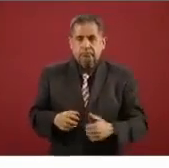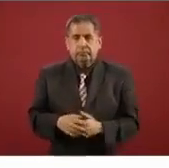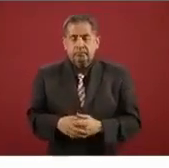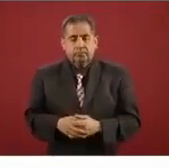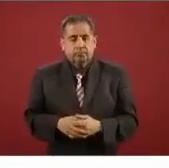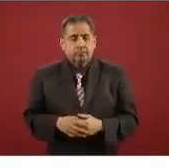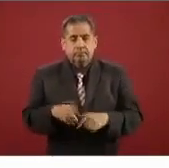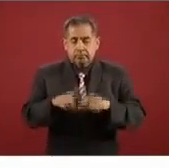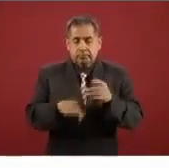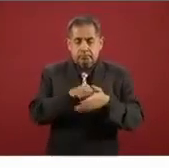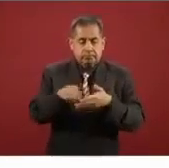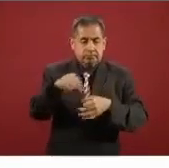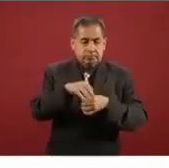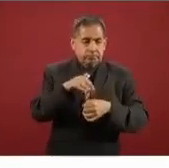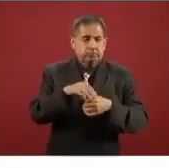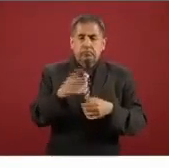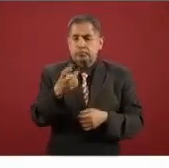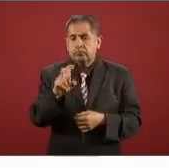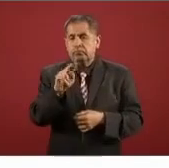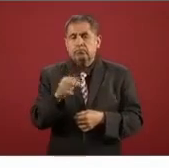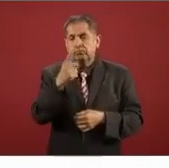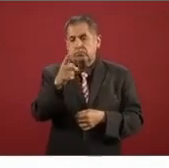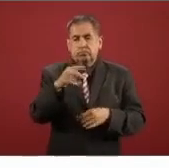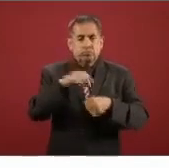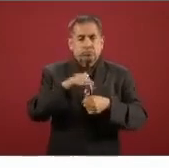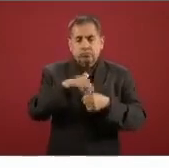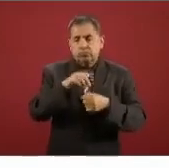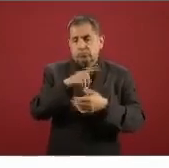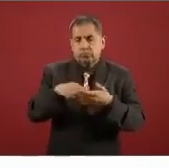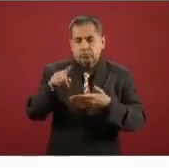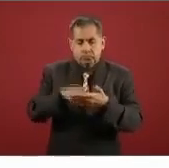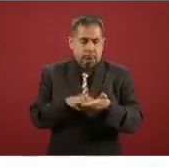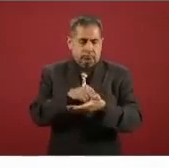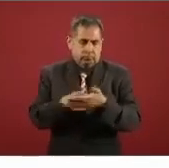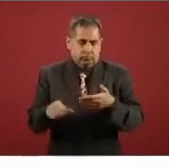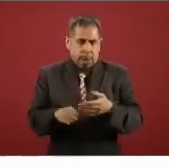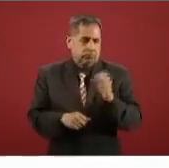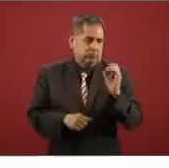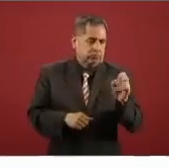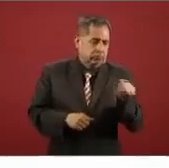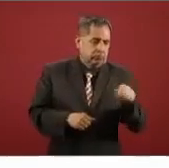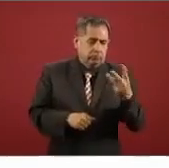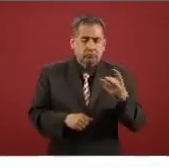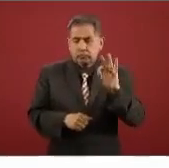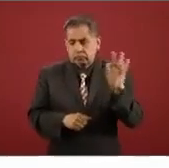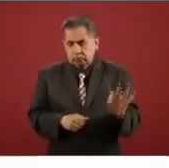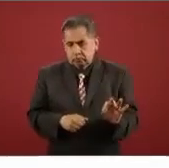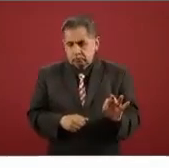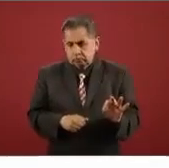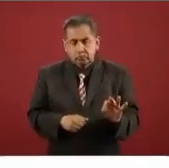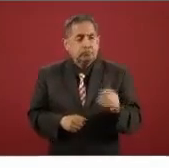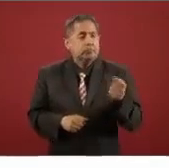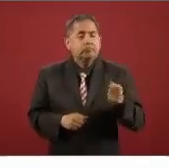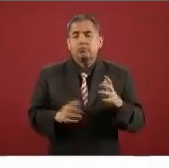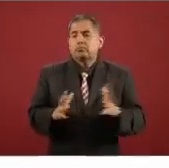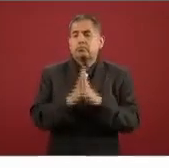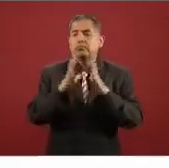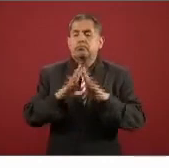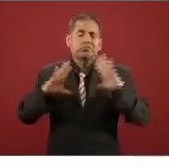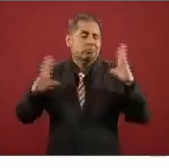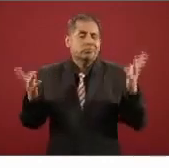Nulos fueron 281, que equivalen al 0.3 por ciento, con una participación total de cien